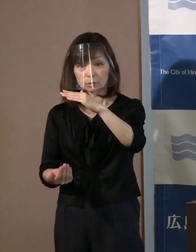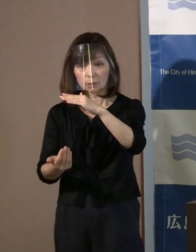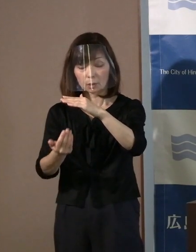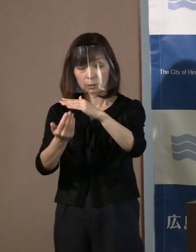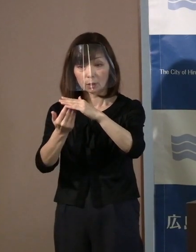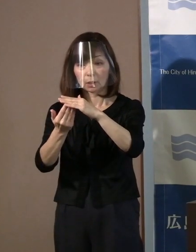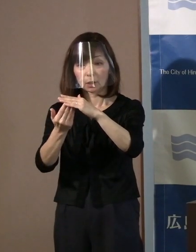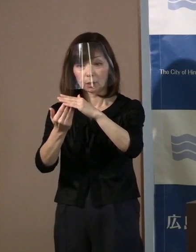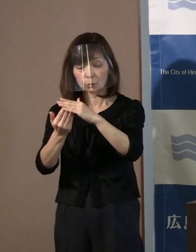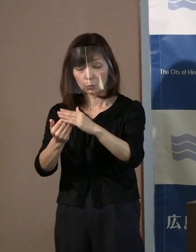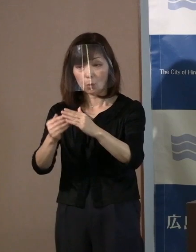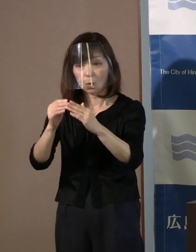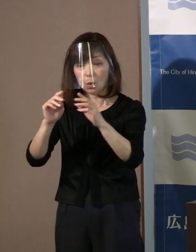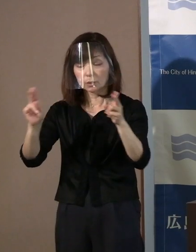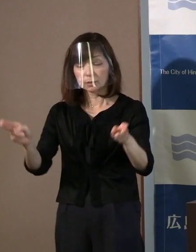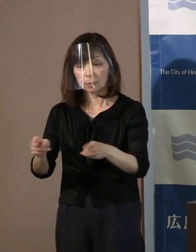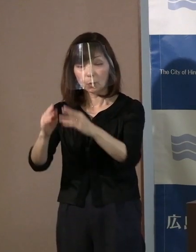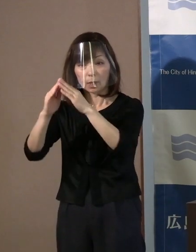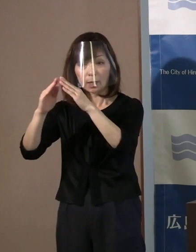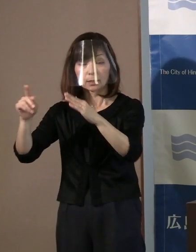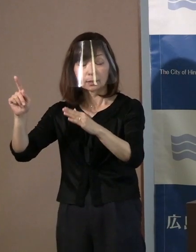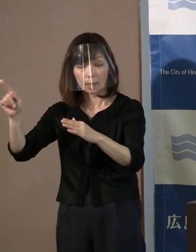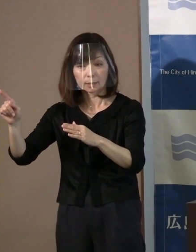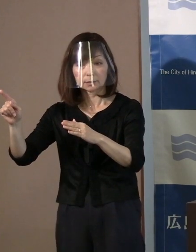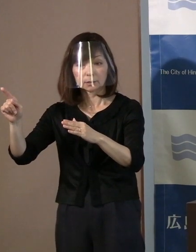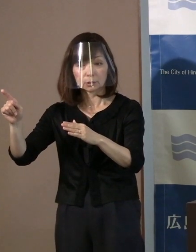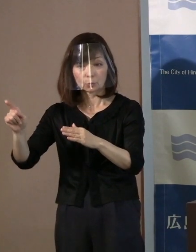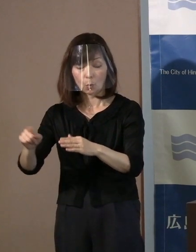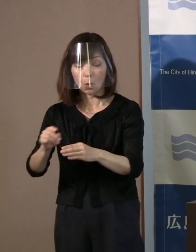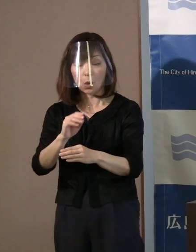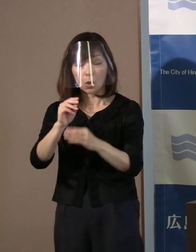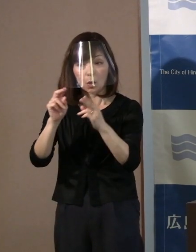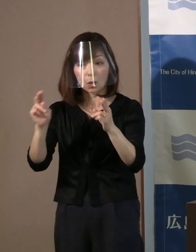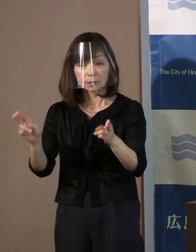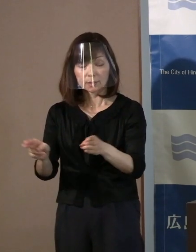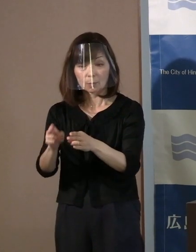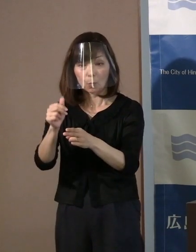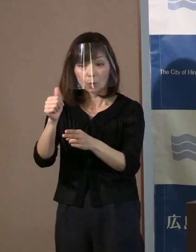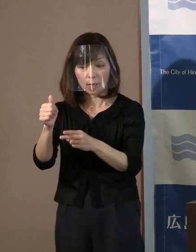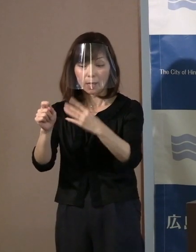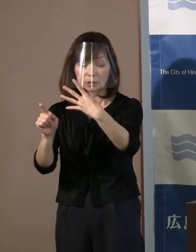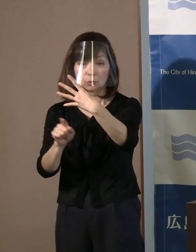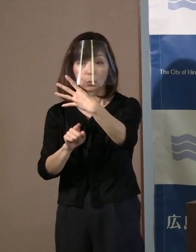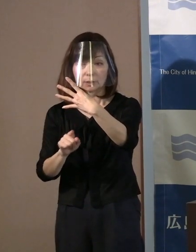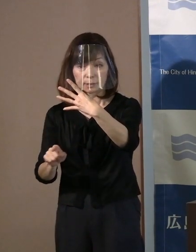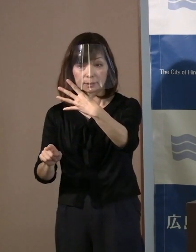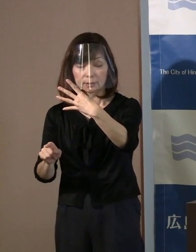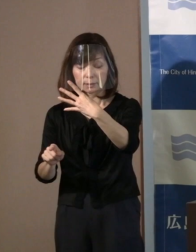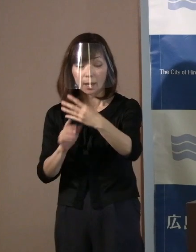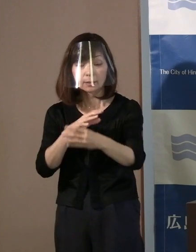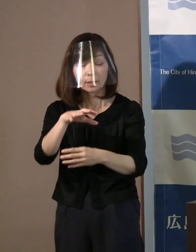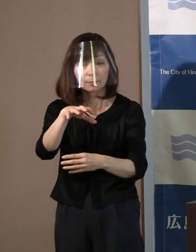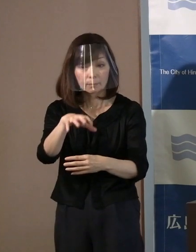日本考古学協会の埋蔵文化財保護委員会の 専門家4人が､現地で遺構を見学されて､